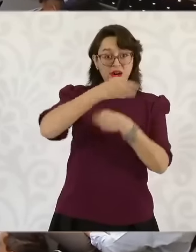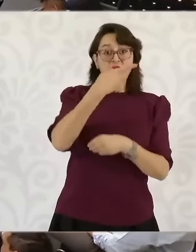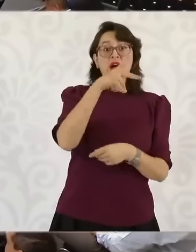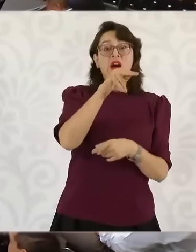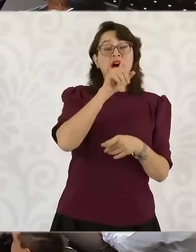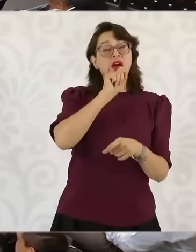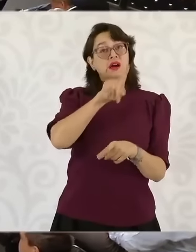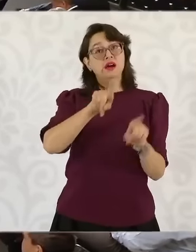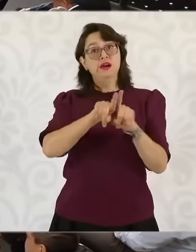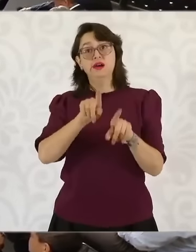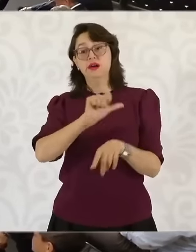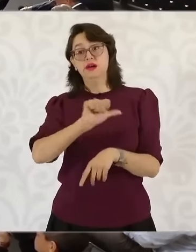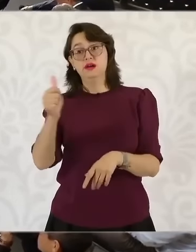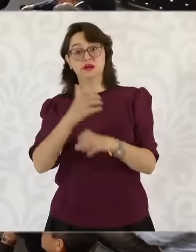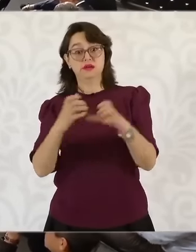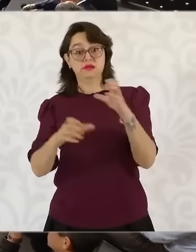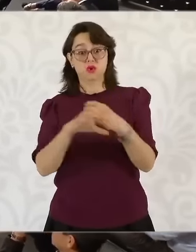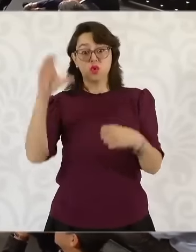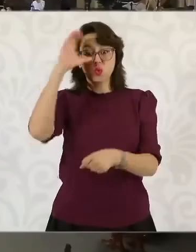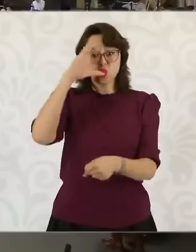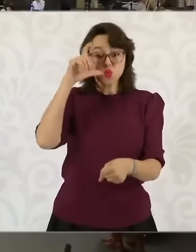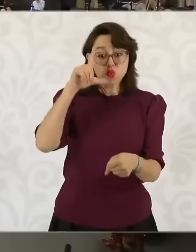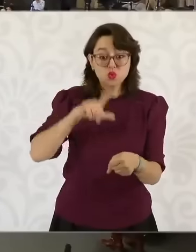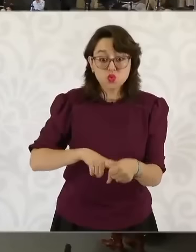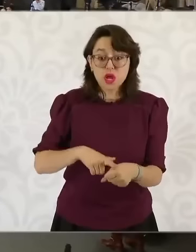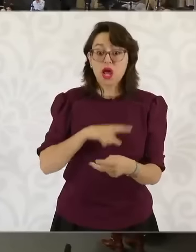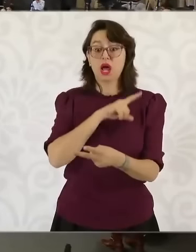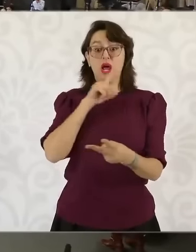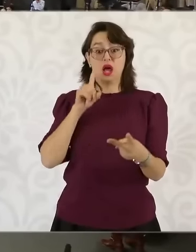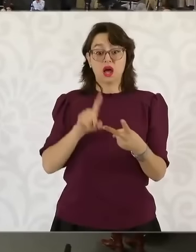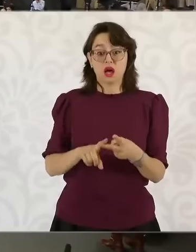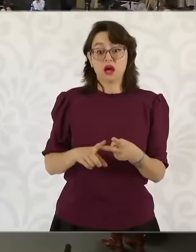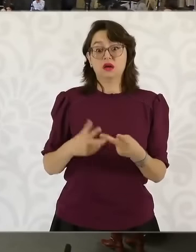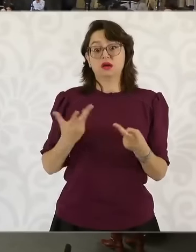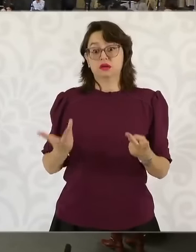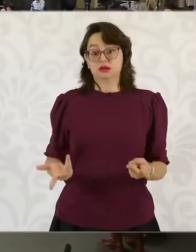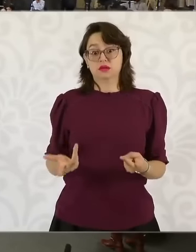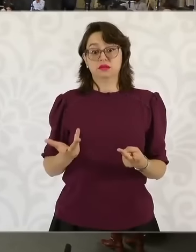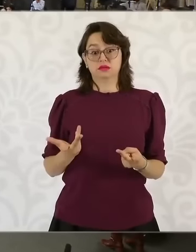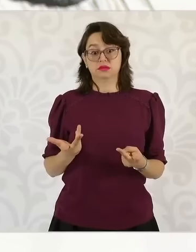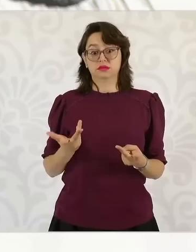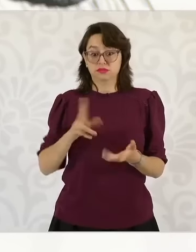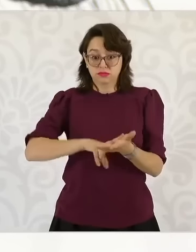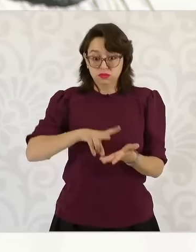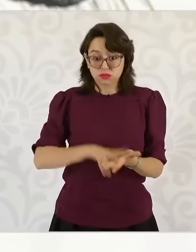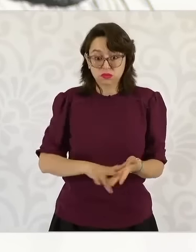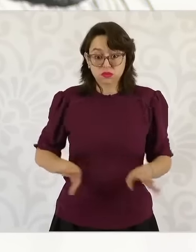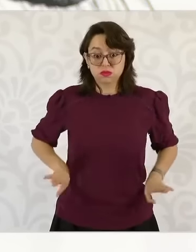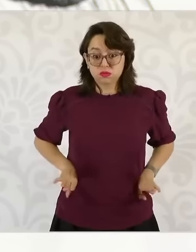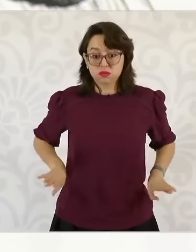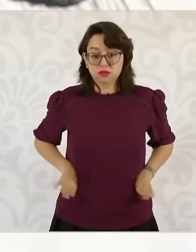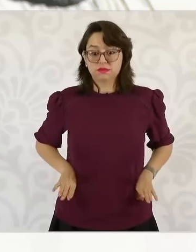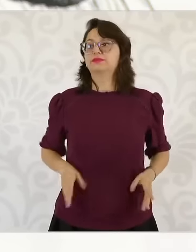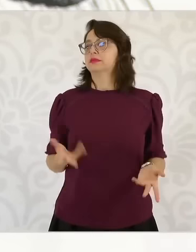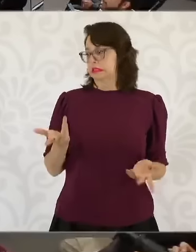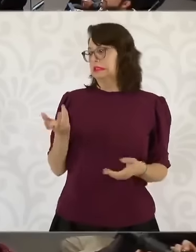esencial la aportación cultural la aportación de no de valores se está hablando de la aportación de